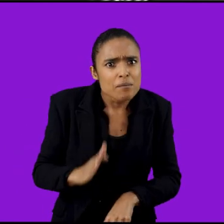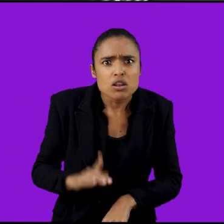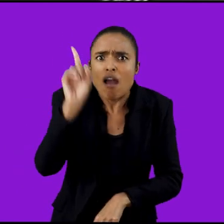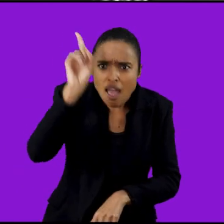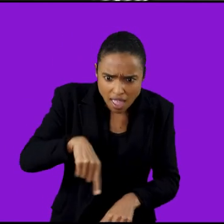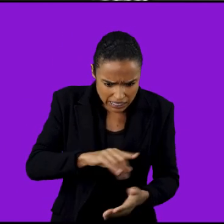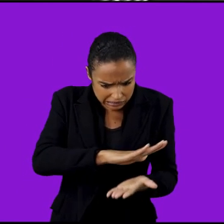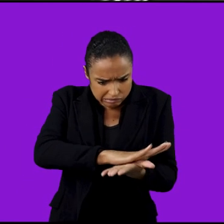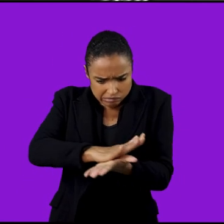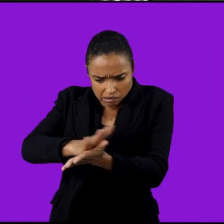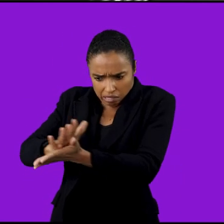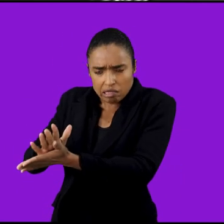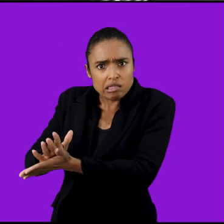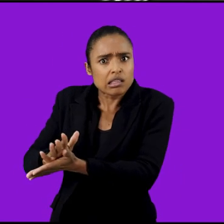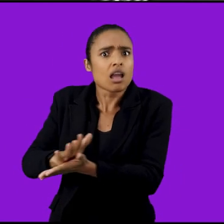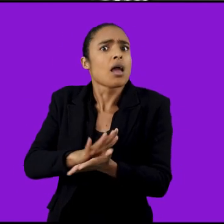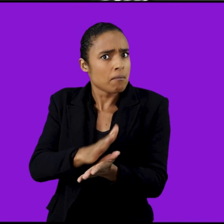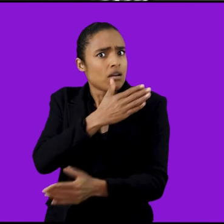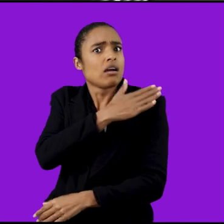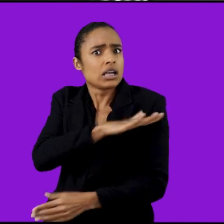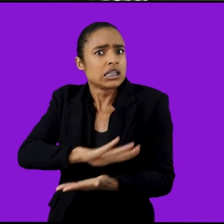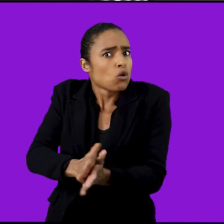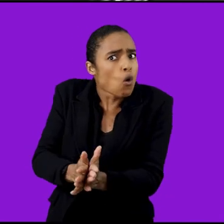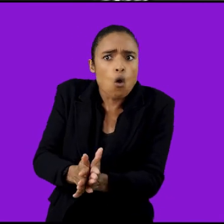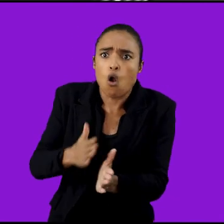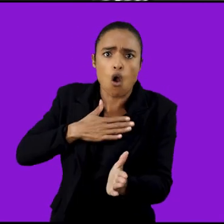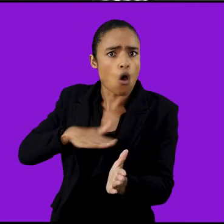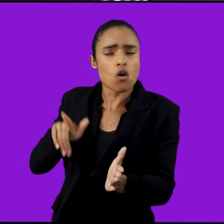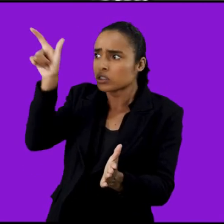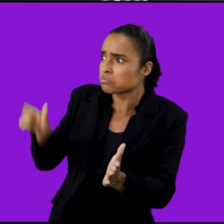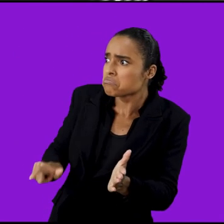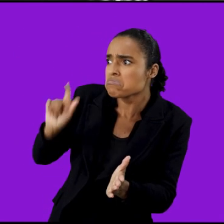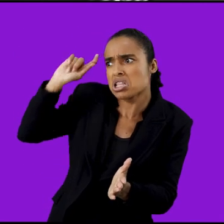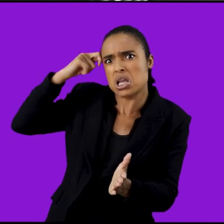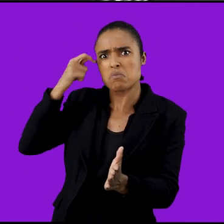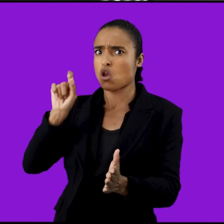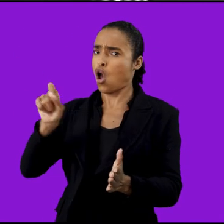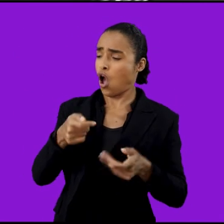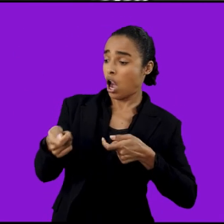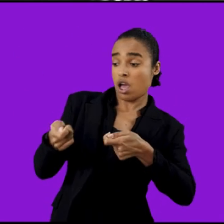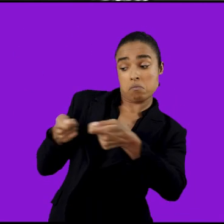Sim Porque à medida que você se autodeclara reivindicar seus direitos vem o controle: “Não essa população, não. Essa população